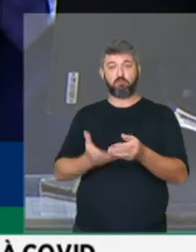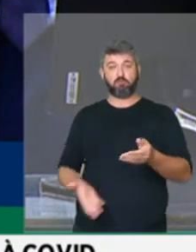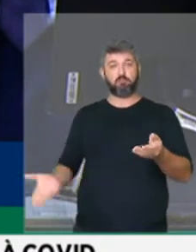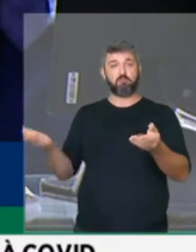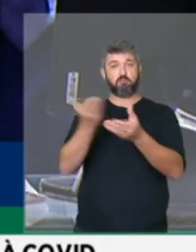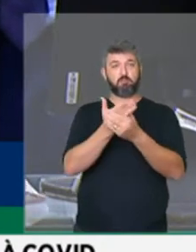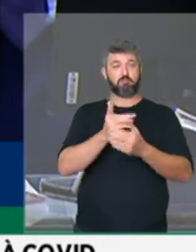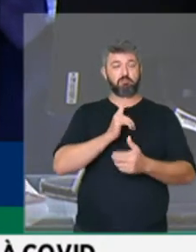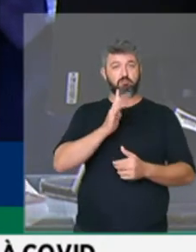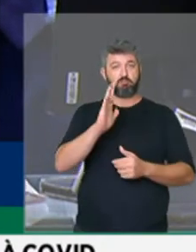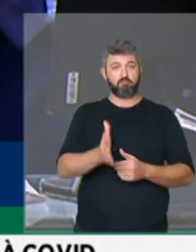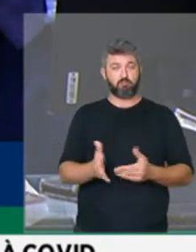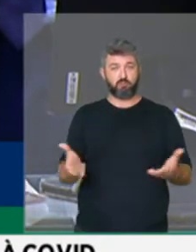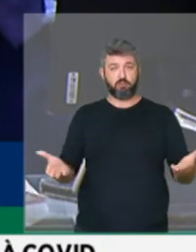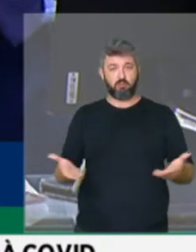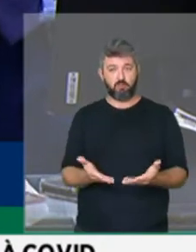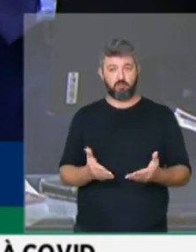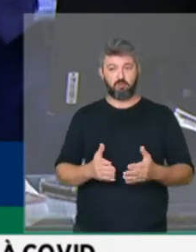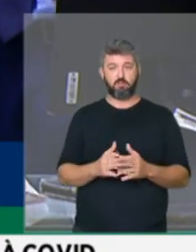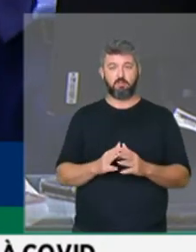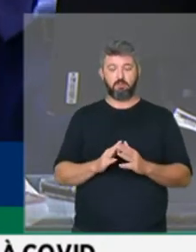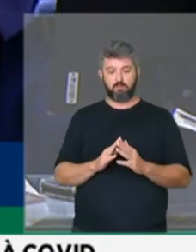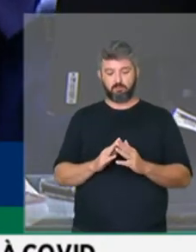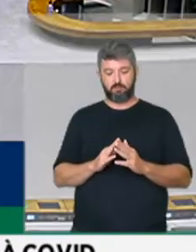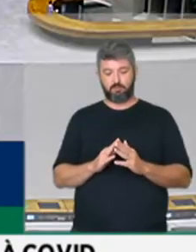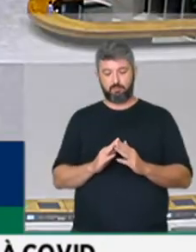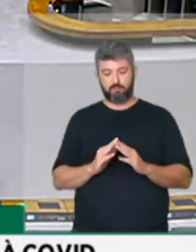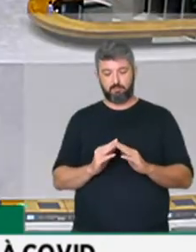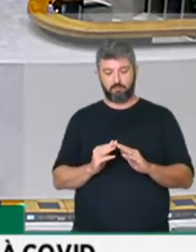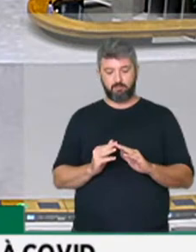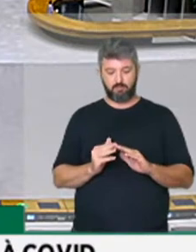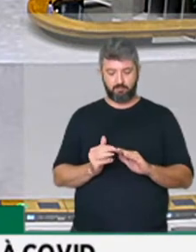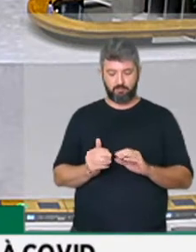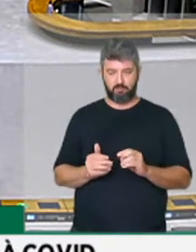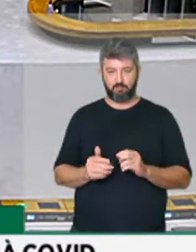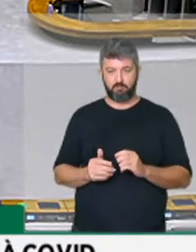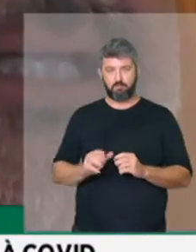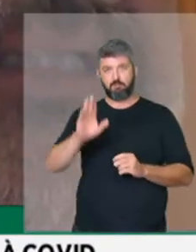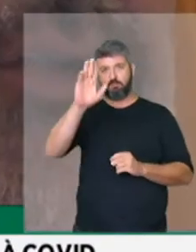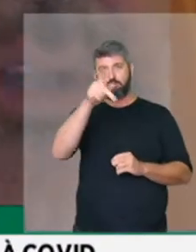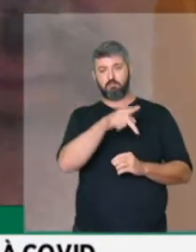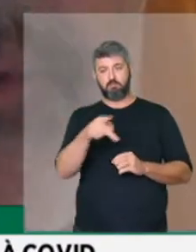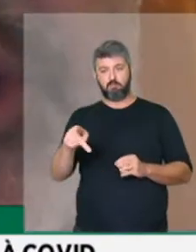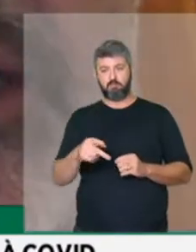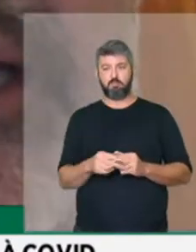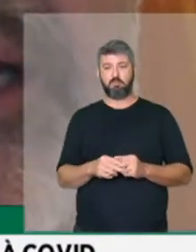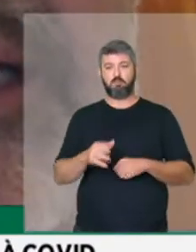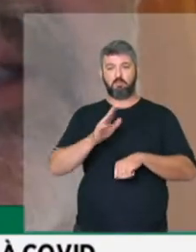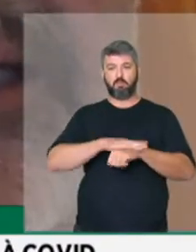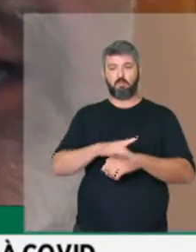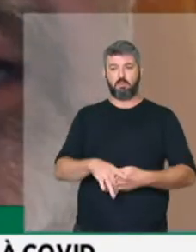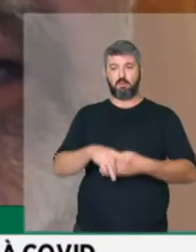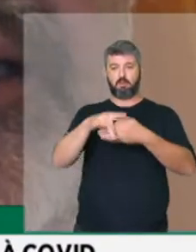DA MINORIA, PRESIDENTE. -- [DEPUTADO]: EU HAVIA PEDIDO PRESIDENTE TEMPO DE LIDERANÇA DO PDT JÁ HÁ ALGUM TEMPO, E ESTOU... É DISPOSIÇÃO DE V.EXA. [PRESIDENTE]: NA